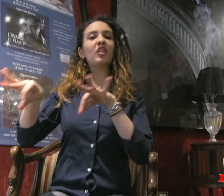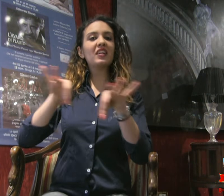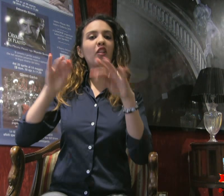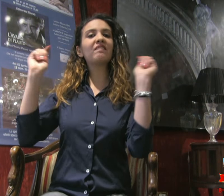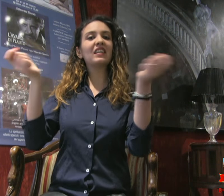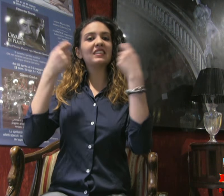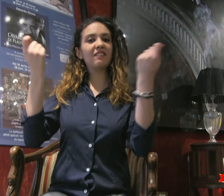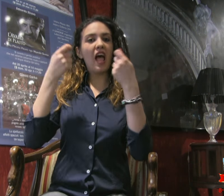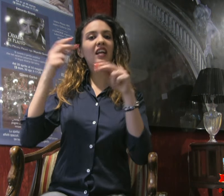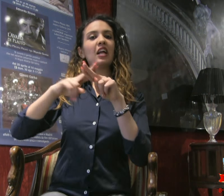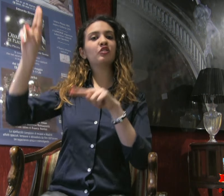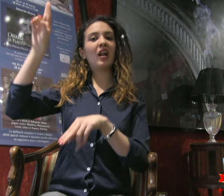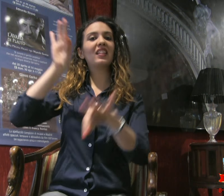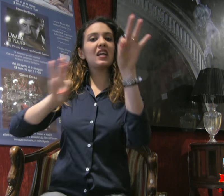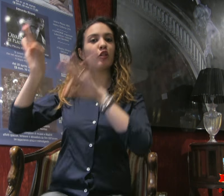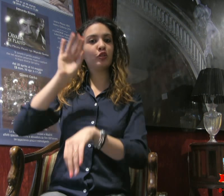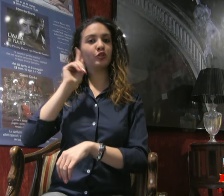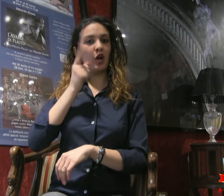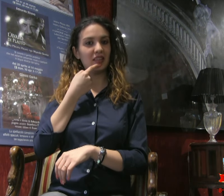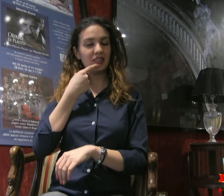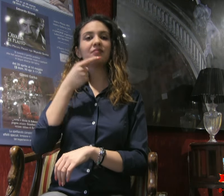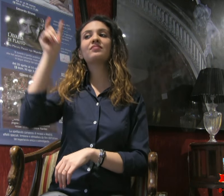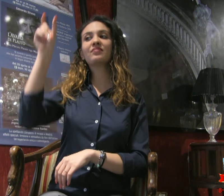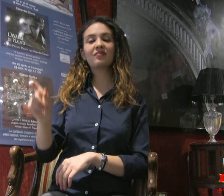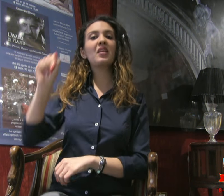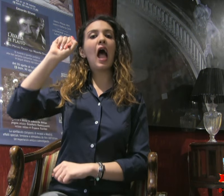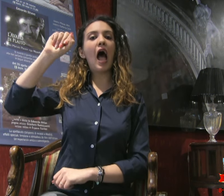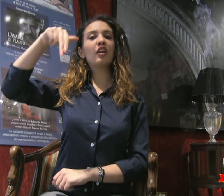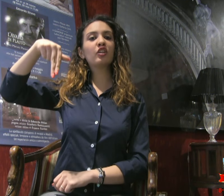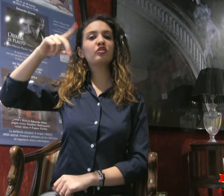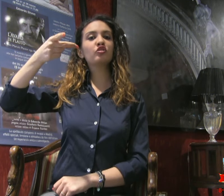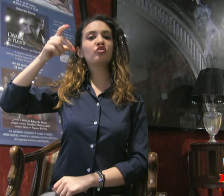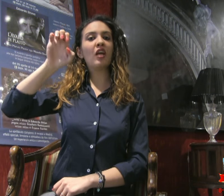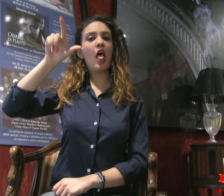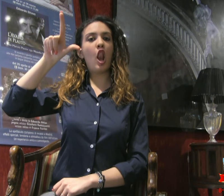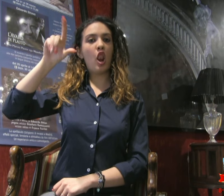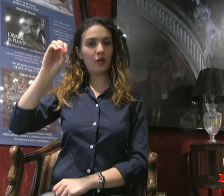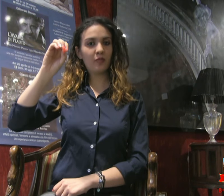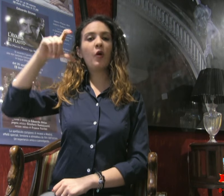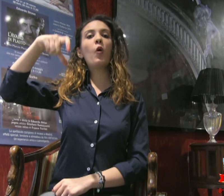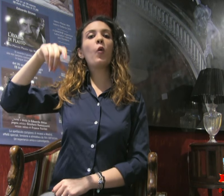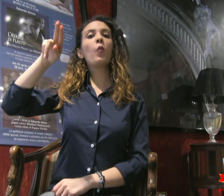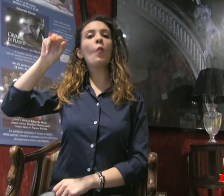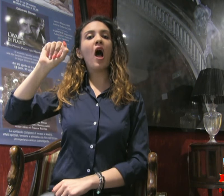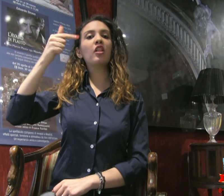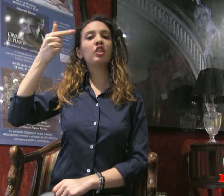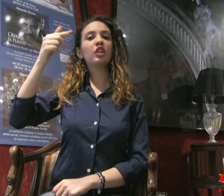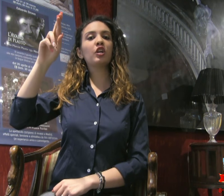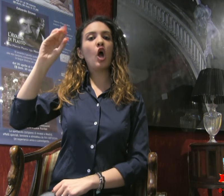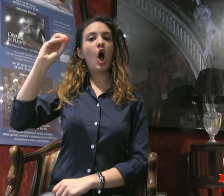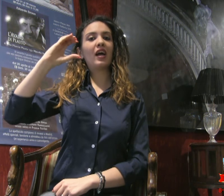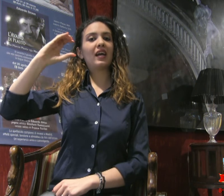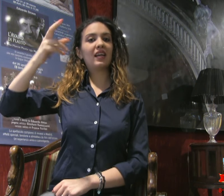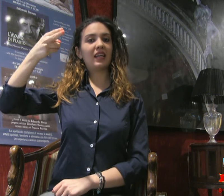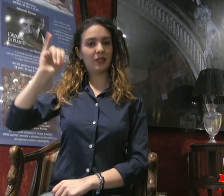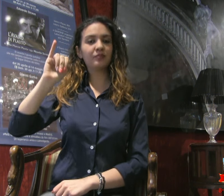Il Coordinatore del 7° Festival Nazionale Teatro del Sordo è il Sig. Angelo Quattrocchi